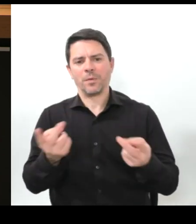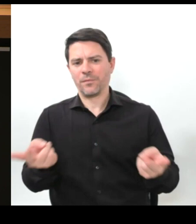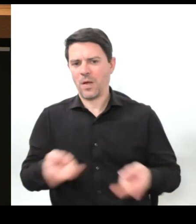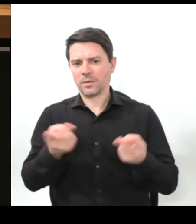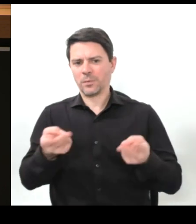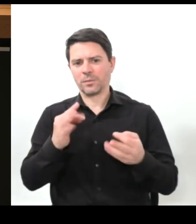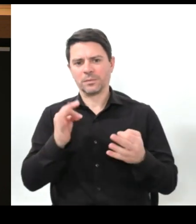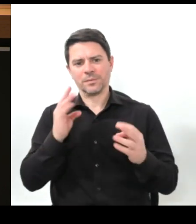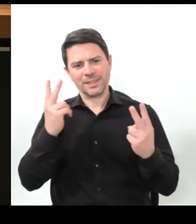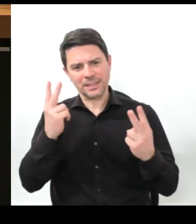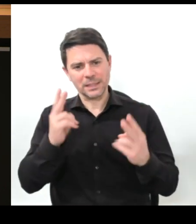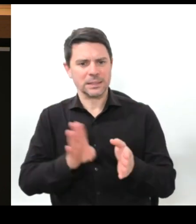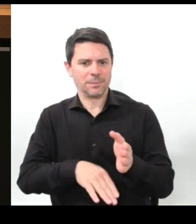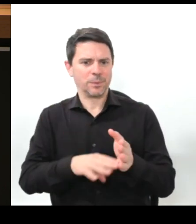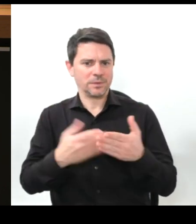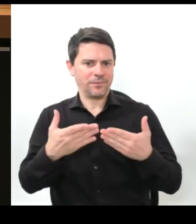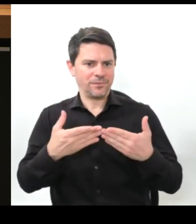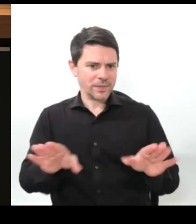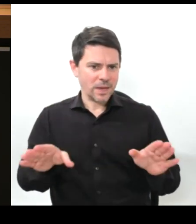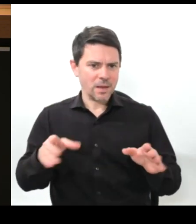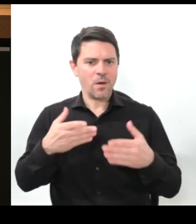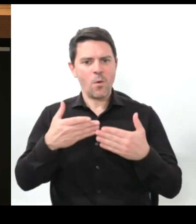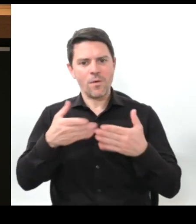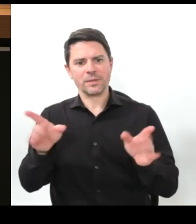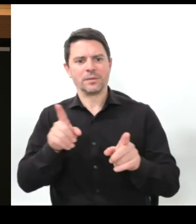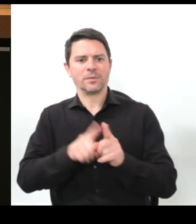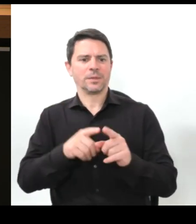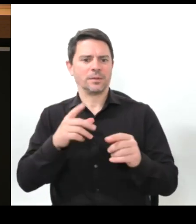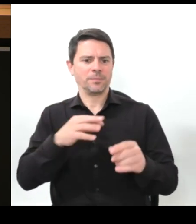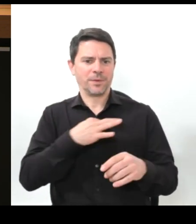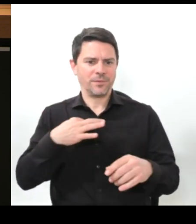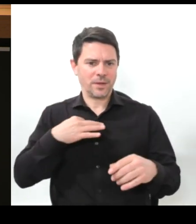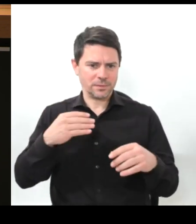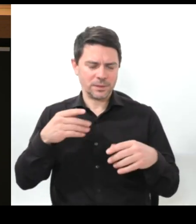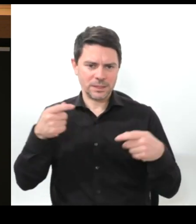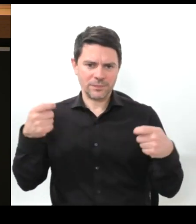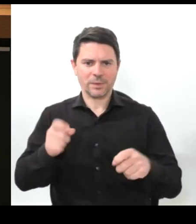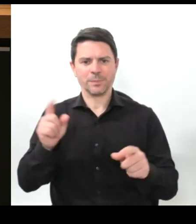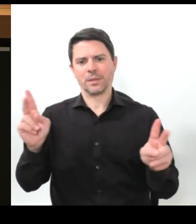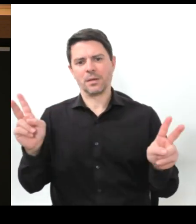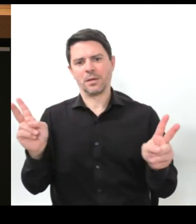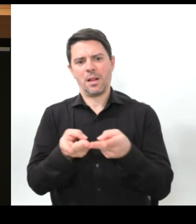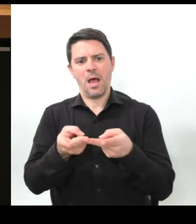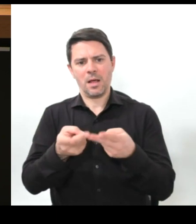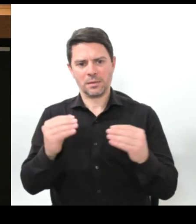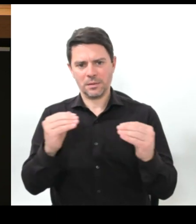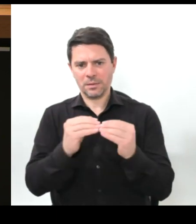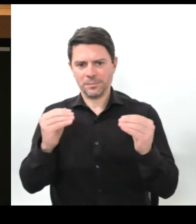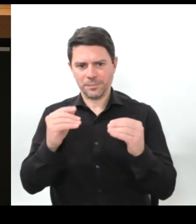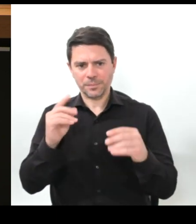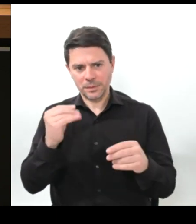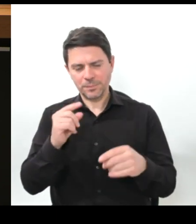Nicht ohne Grund haben Sie für vermeintliche Wohnungsbau- Beschleunigungsgesz keine konkreten Gesetzesänderungen vorgelegt,